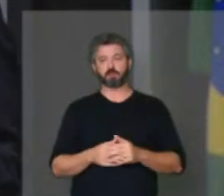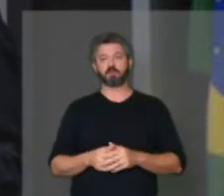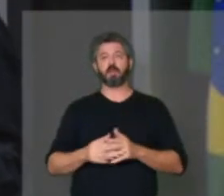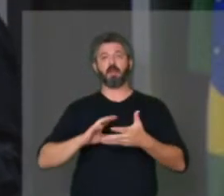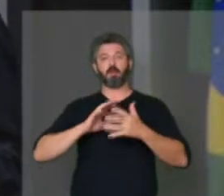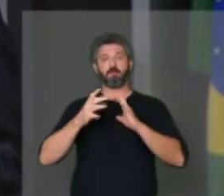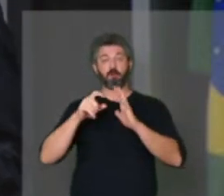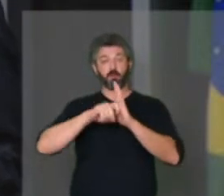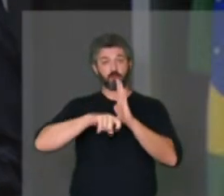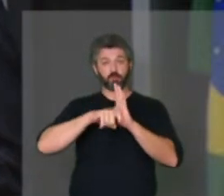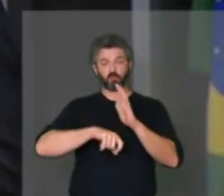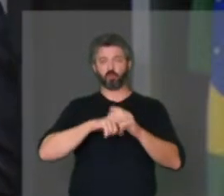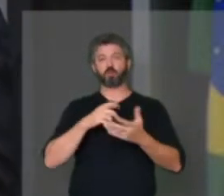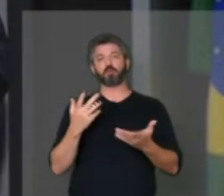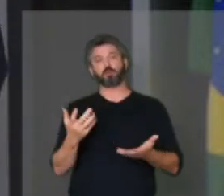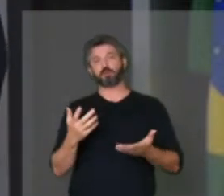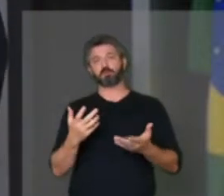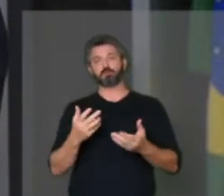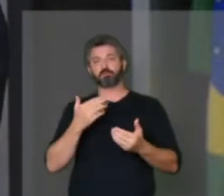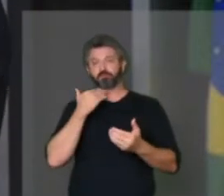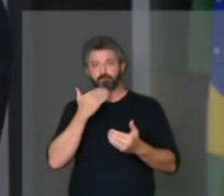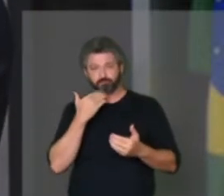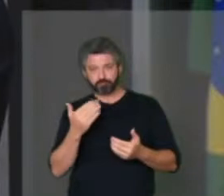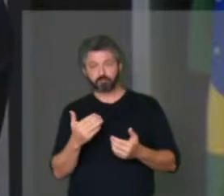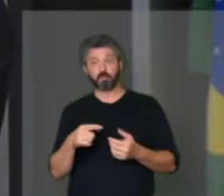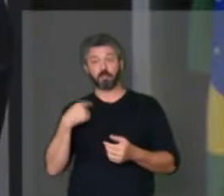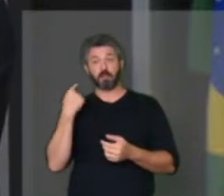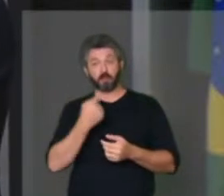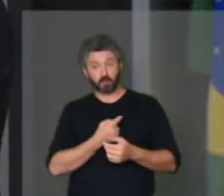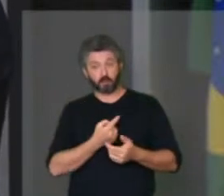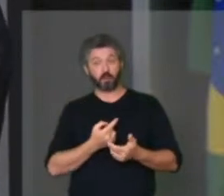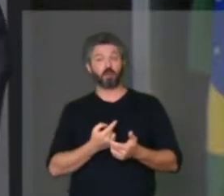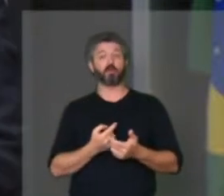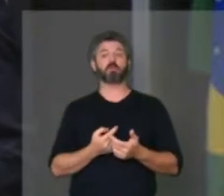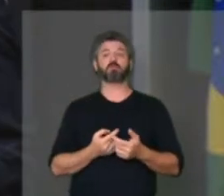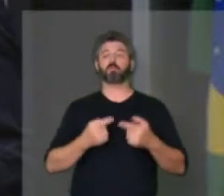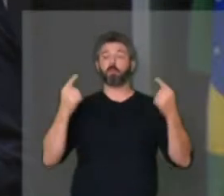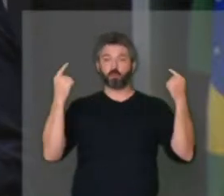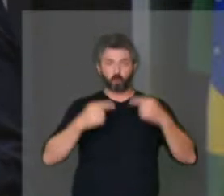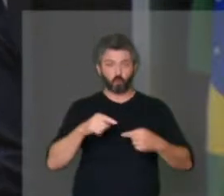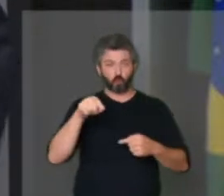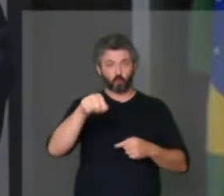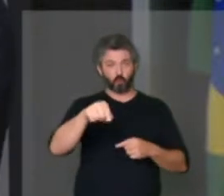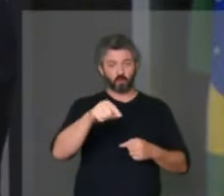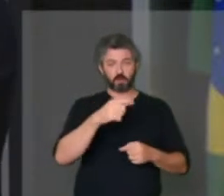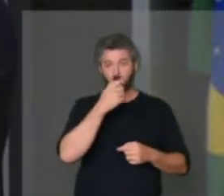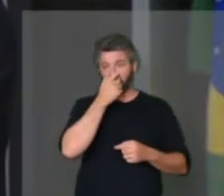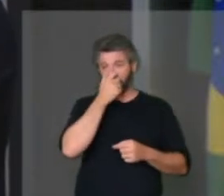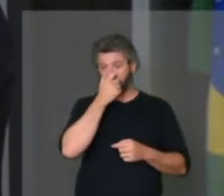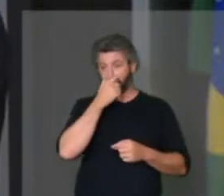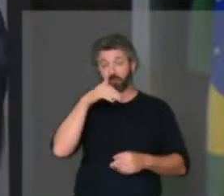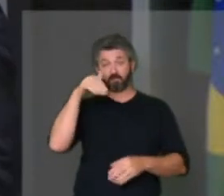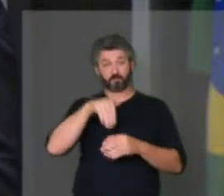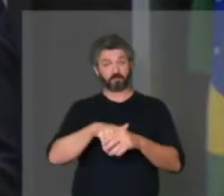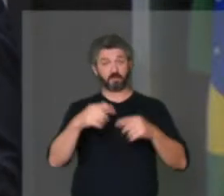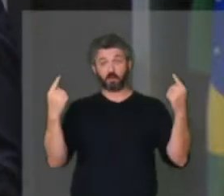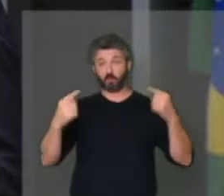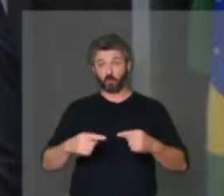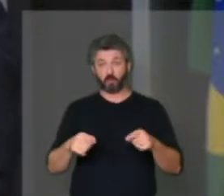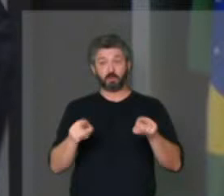RIA... CONTRA A QUAL NÓS... NOS OPUSEMOS VOTAMOS CONTRARIAMENTE TAMBÉM... PORQUE AUMENTAVA A ARRECADAÇÃO AGORA ESTÁ EM DISCUSSÃO NO SENADO E TEMOS